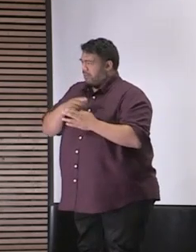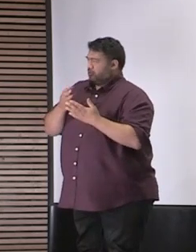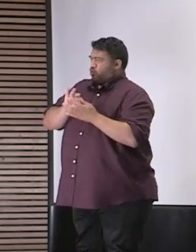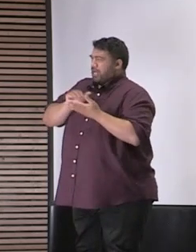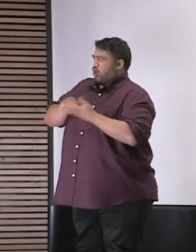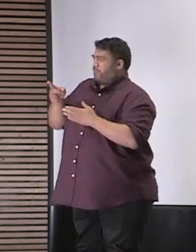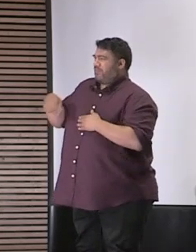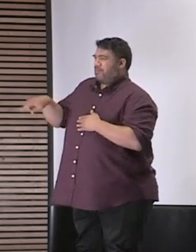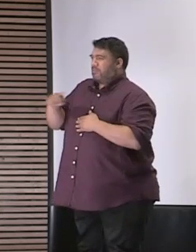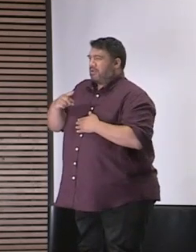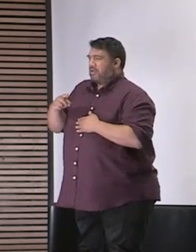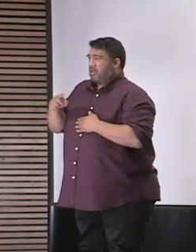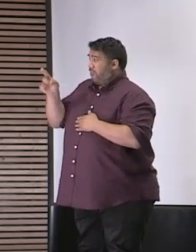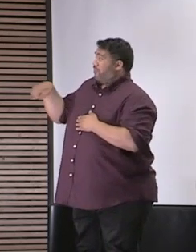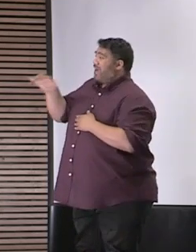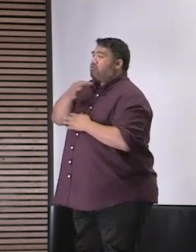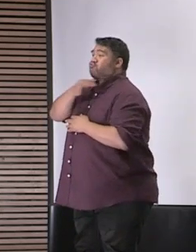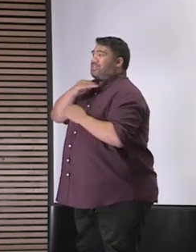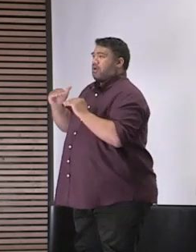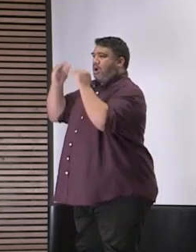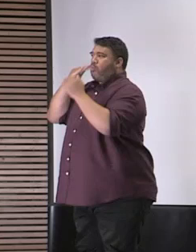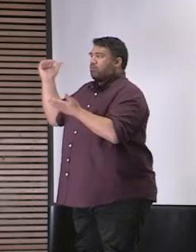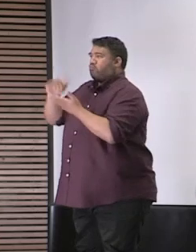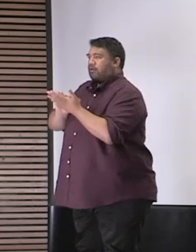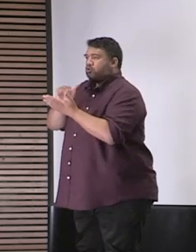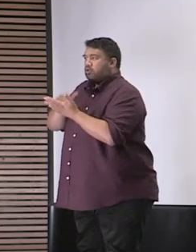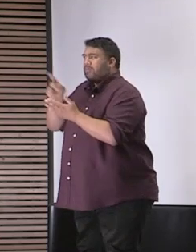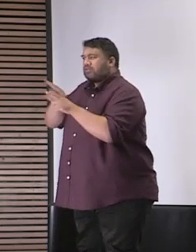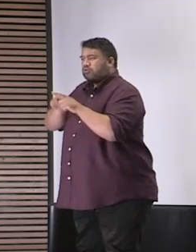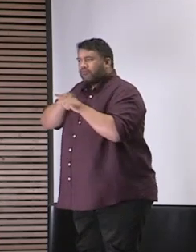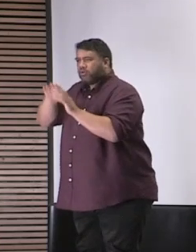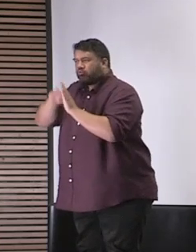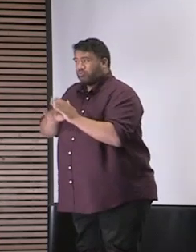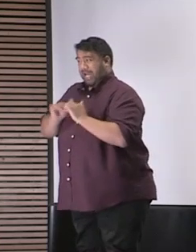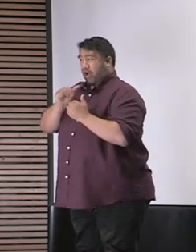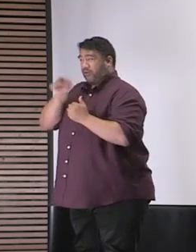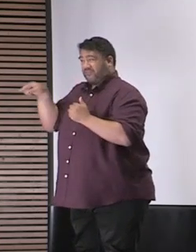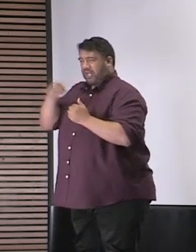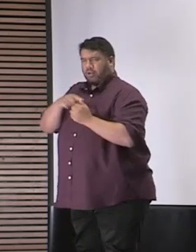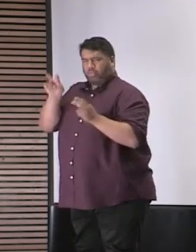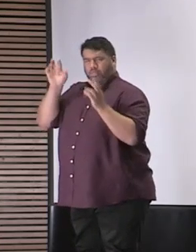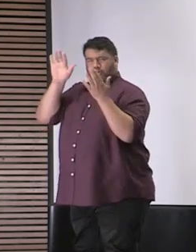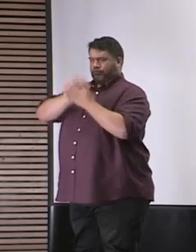a la frontera, todavía hay consejos contradictorios entre Healthline, el Ministerio de Salud, el sitio de COVID e incluso Grant Robertson el viernes, a las personas se les dice cosas diferentes sobre si pueden abandonar su hogar